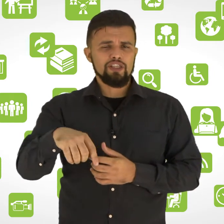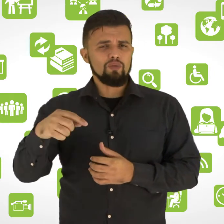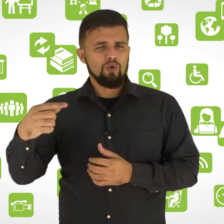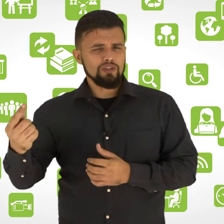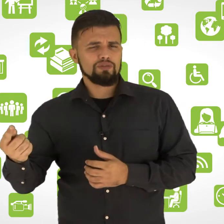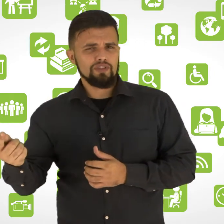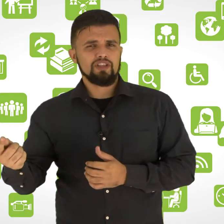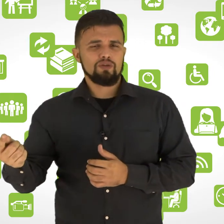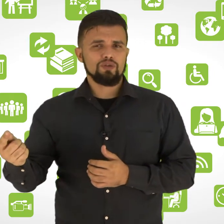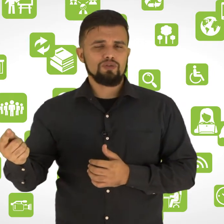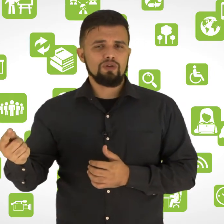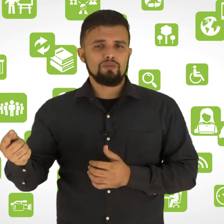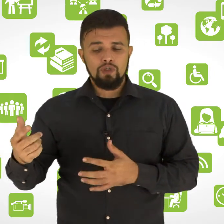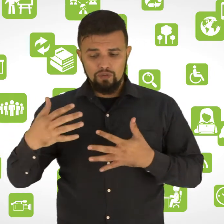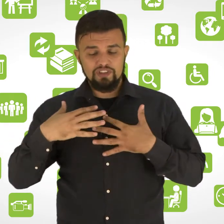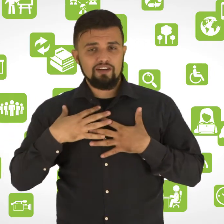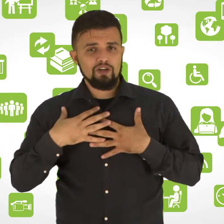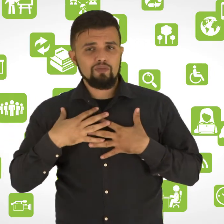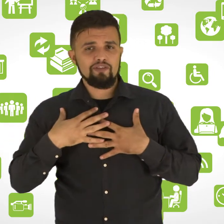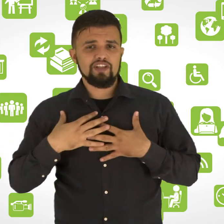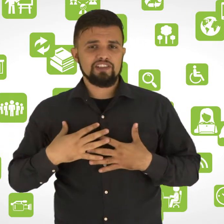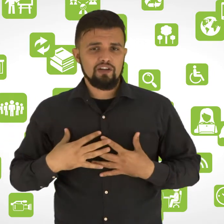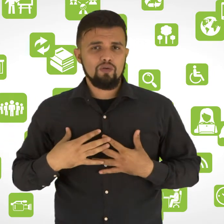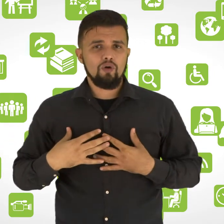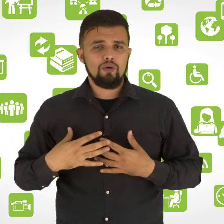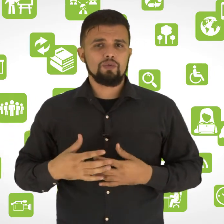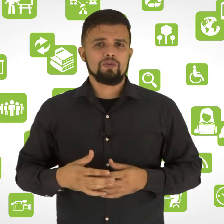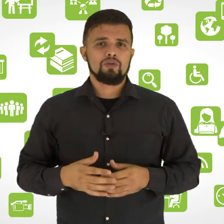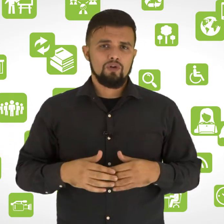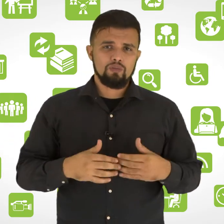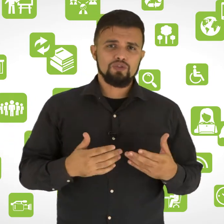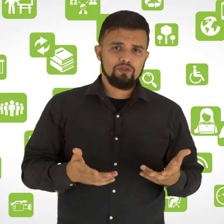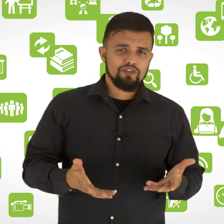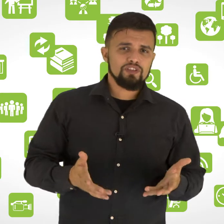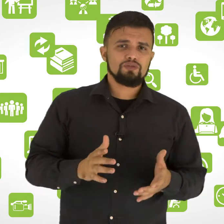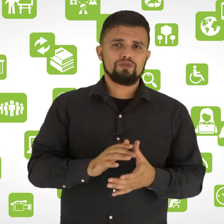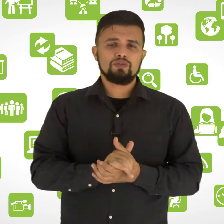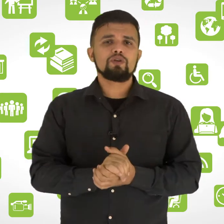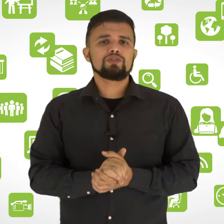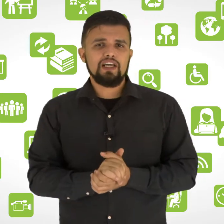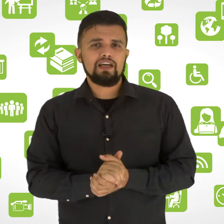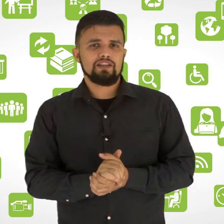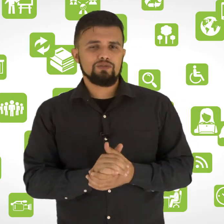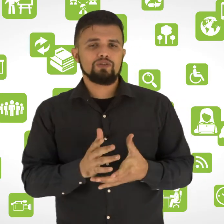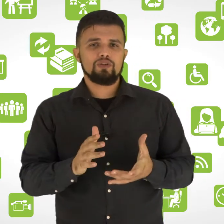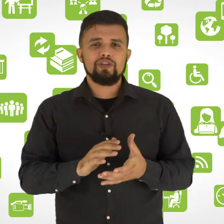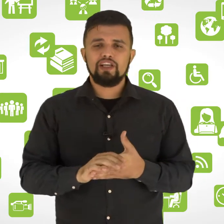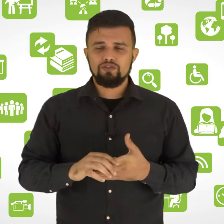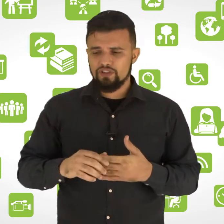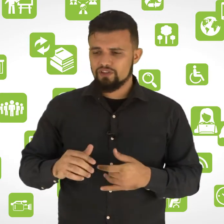E o outro usava como referencial o corpo. Como os ouvintes costumam usar em suas comunicações.